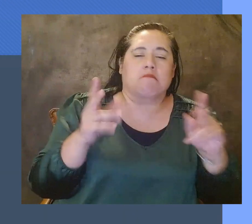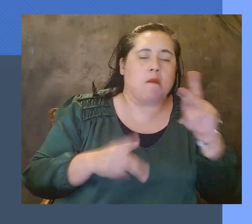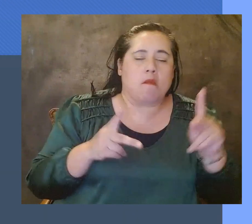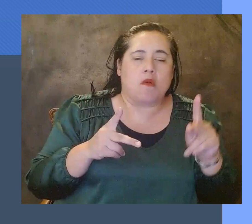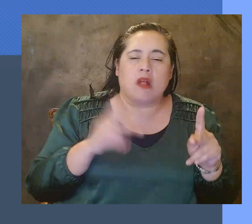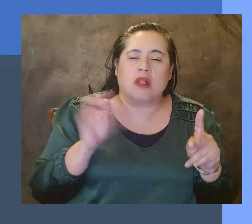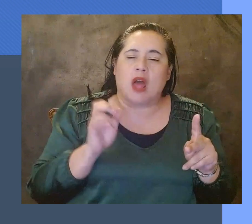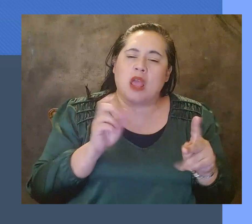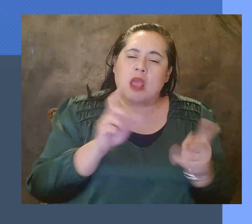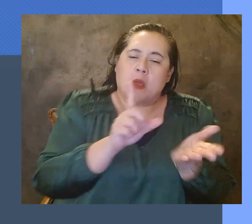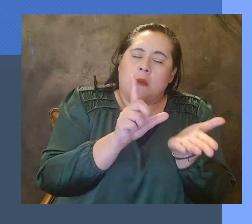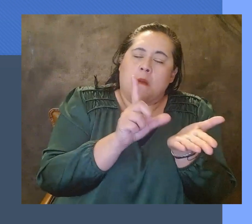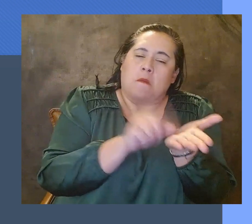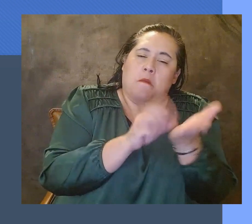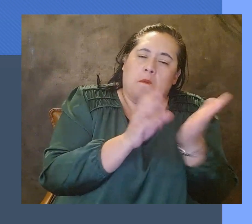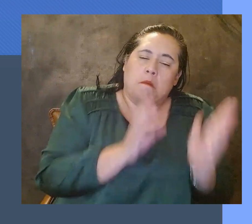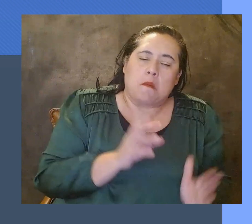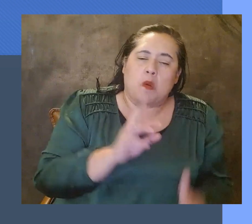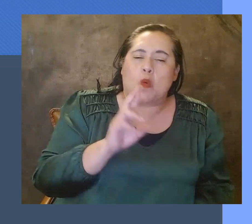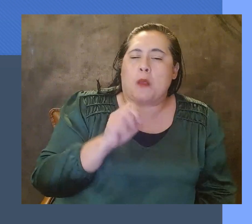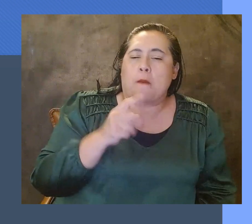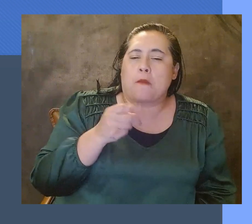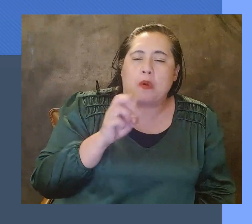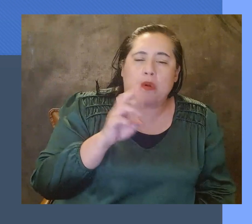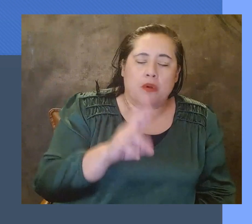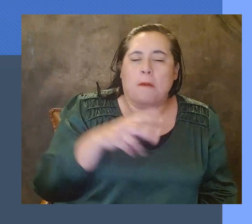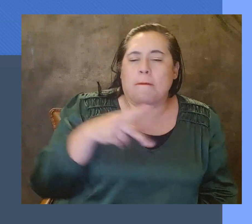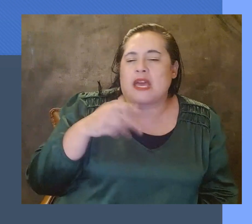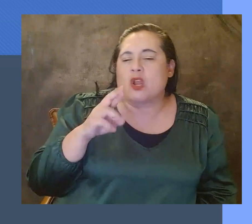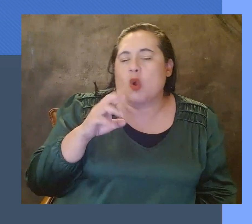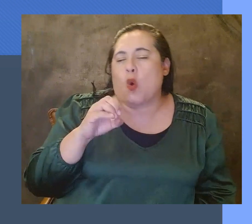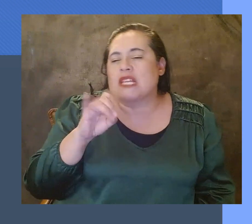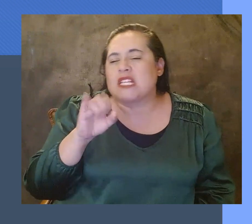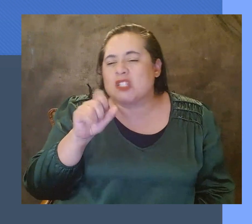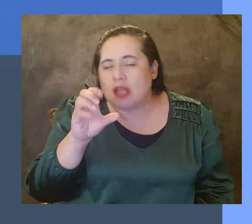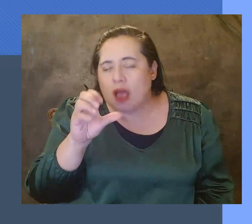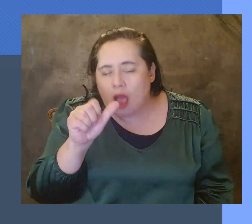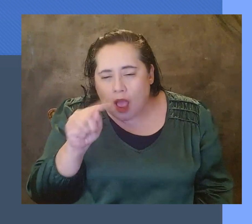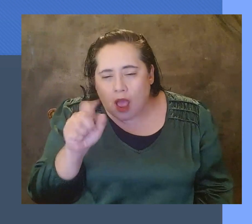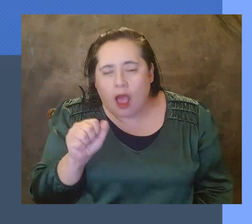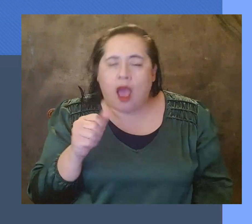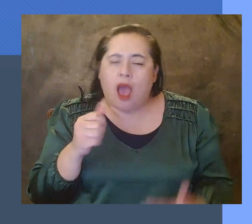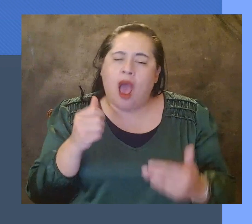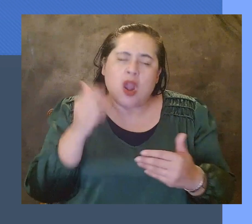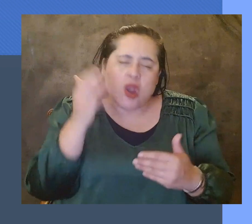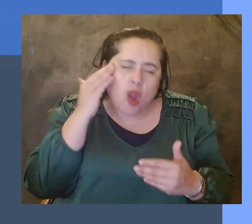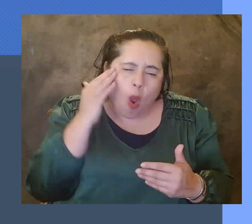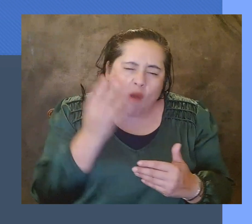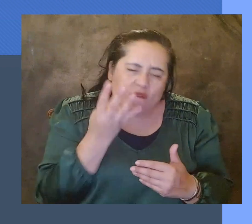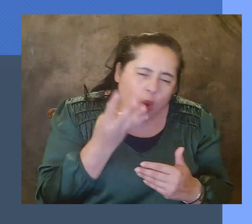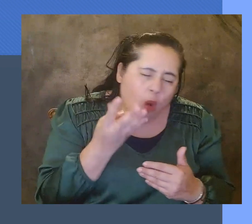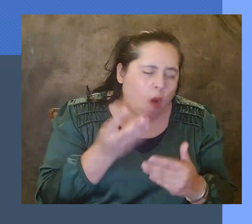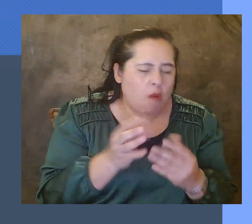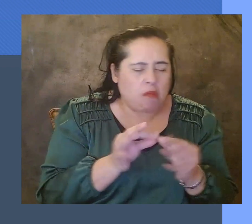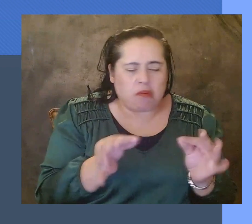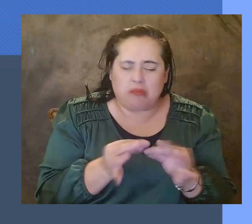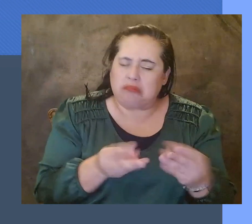periodistas, y diplomáticos con fluidez en ... 4 o más idiomas, empujados a la política.